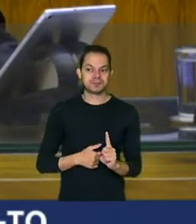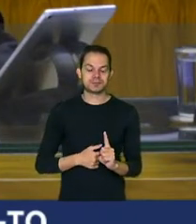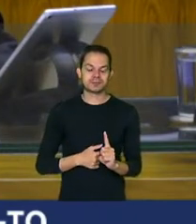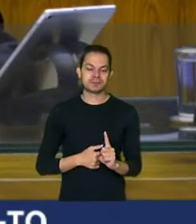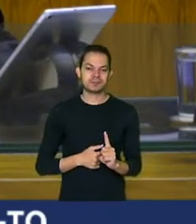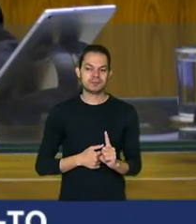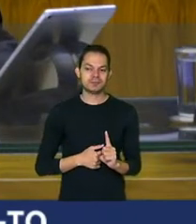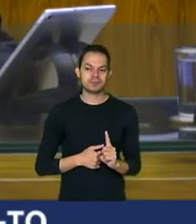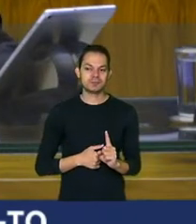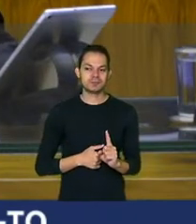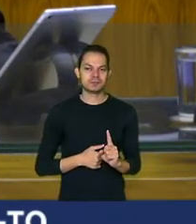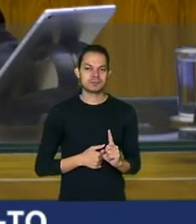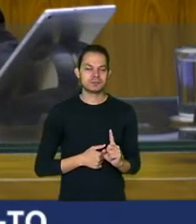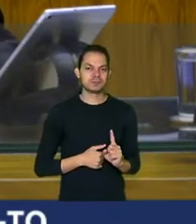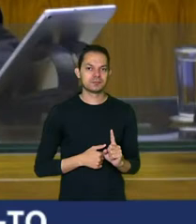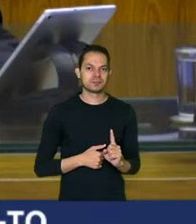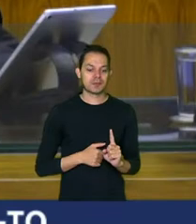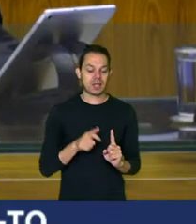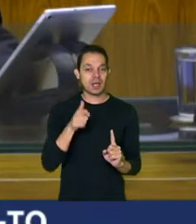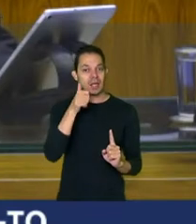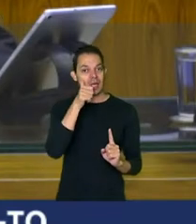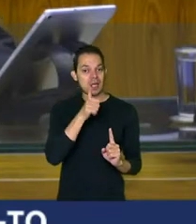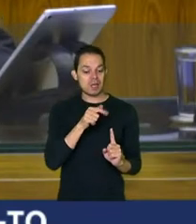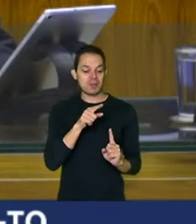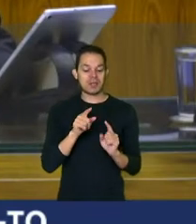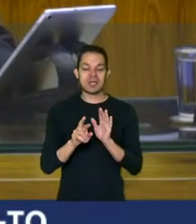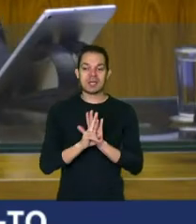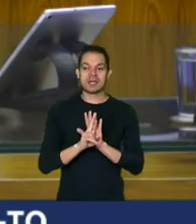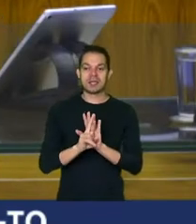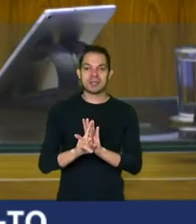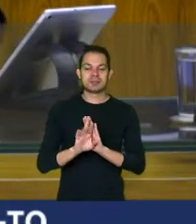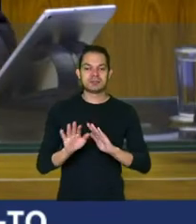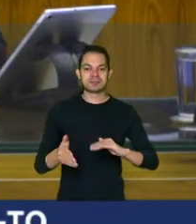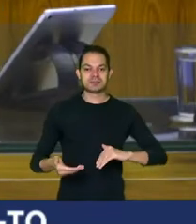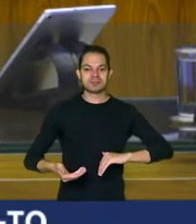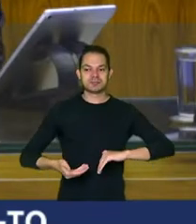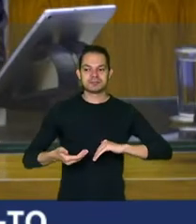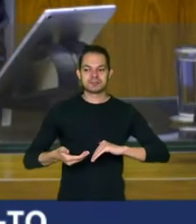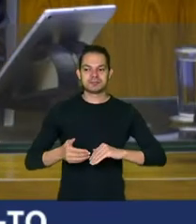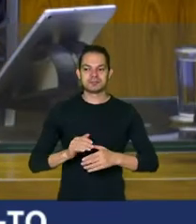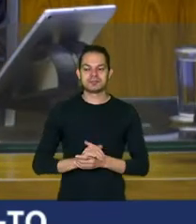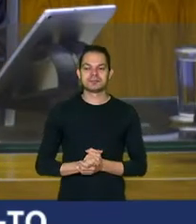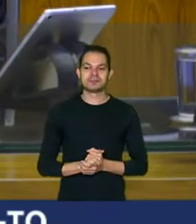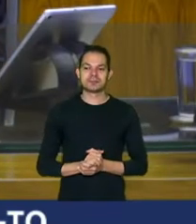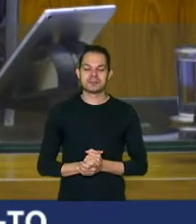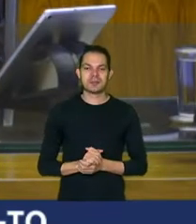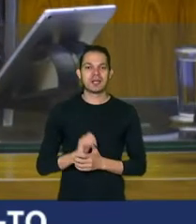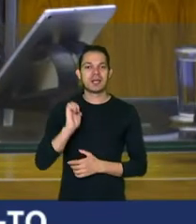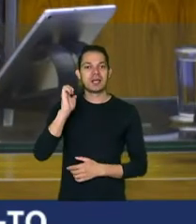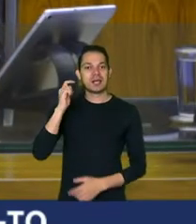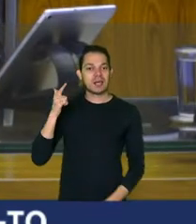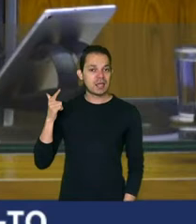VAMOS OUVIR OUTRA MULHER QUE REPRESENTA MUITO PARA ESSE CONGRESSO, PARA ESSA CÂMARA DOS DEPUTADOS, JÁ FOI SENADORA, DEPUTADA FEDERAL